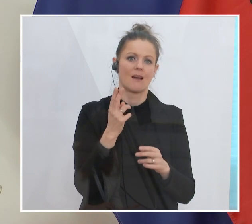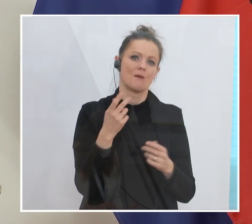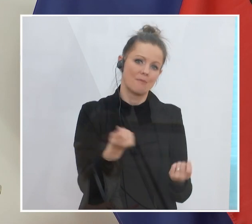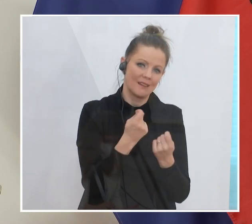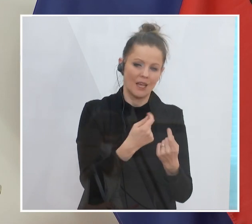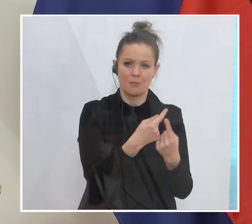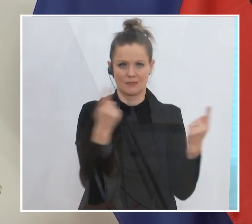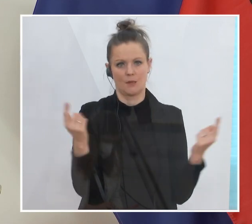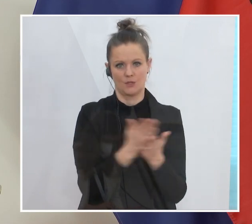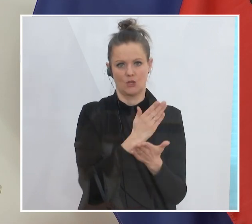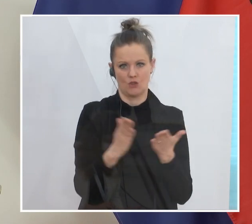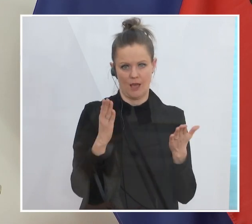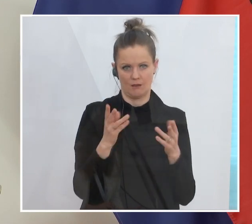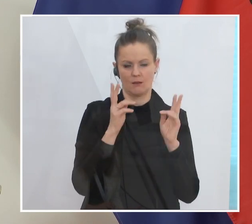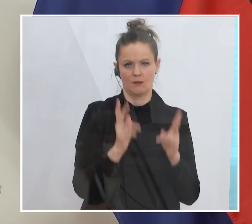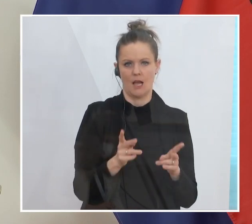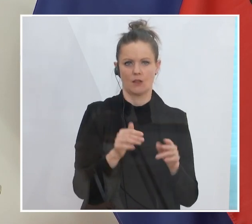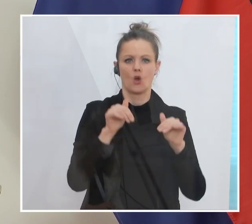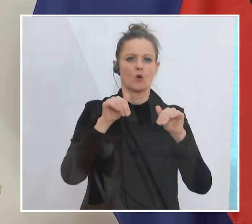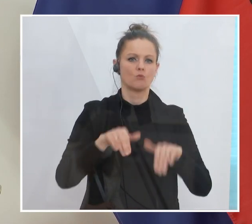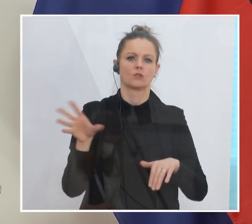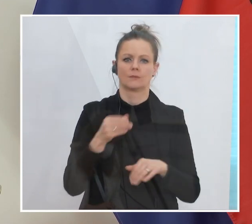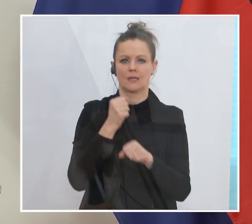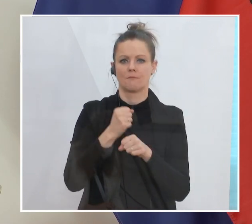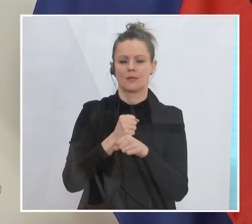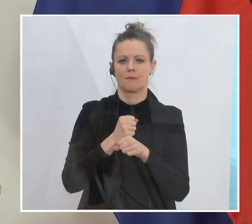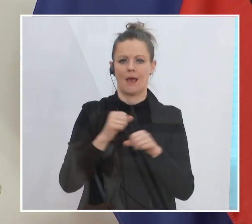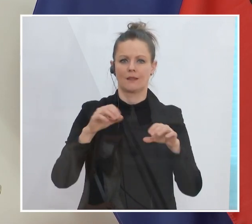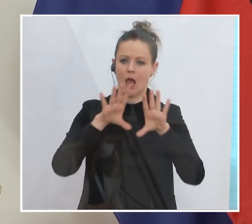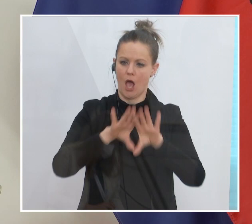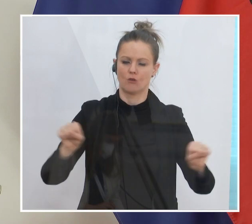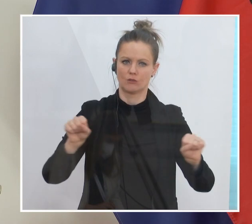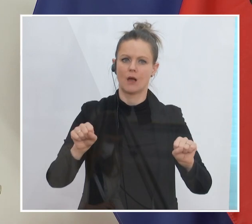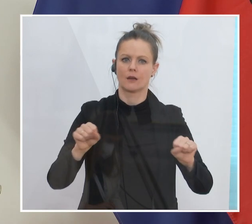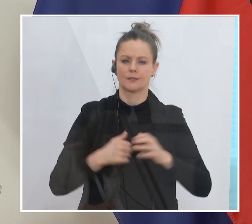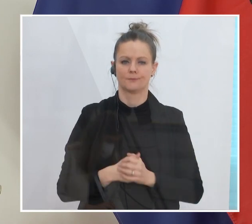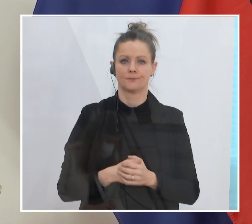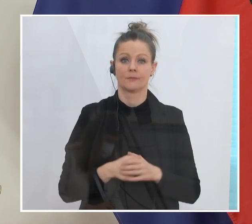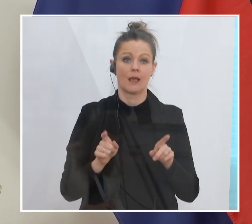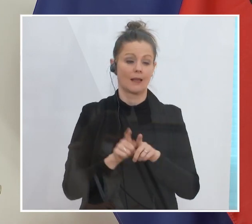Betrieb mit seinen Mitarbeitern auch trifft. Und gleichzeitig unterstützen wir die betroffenen